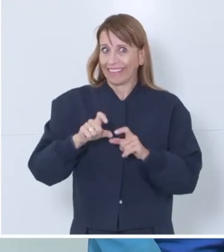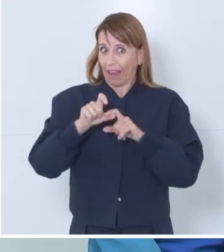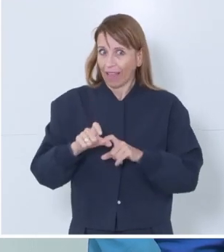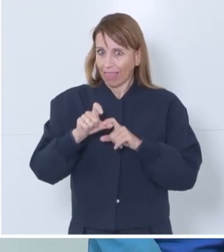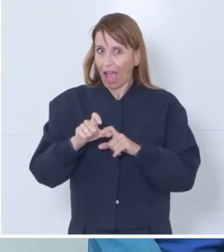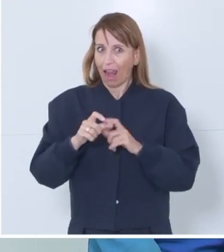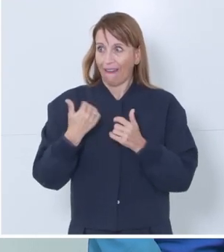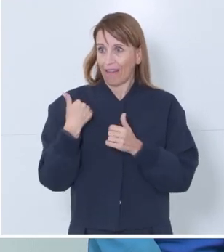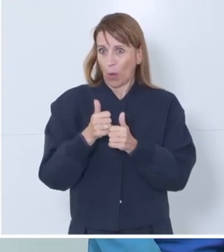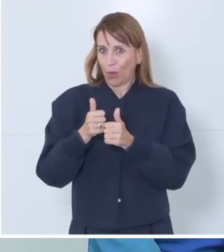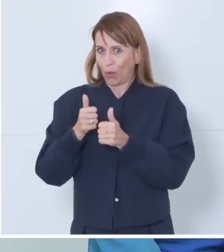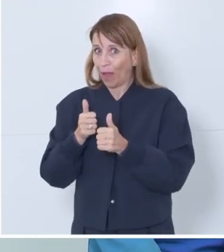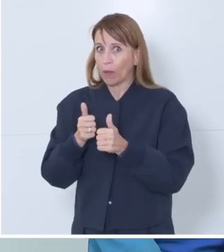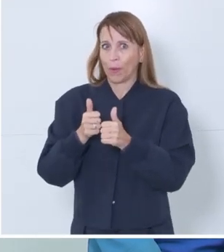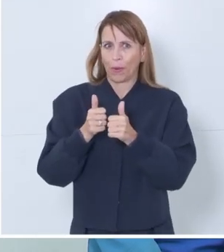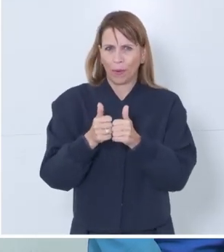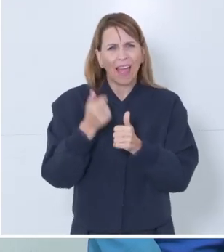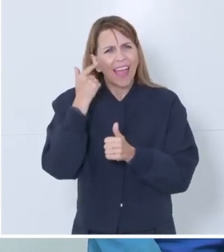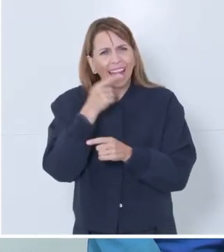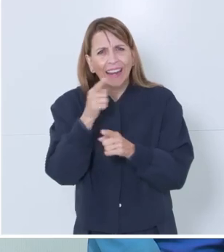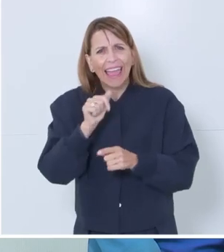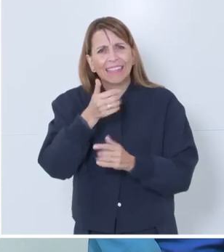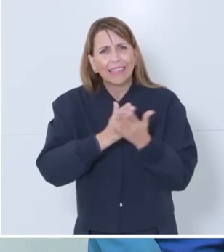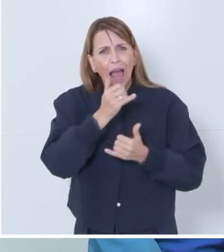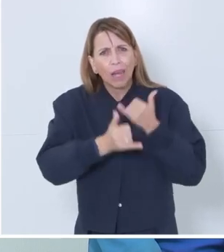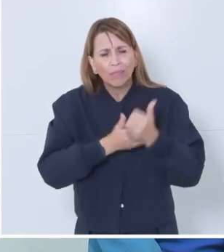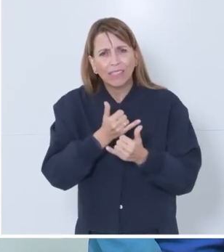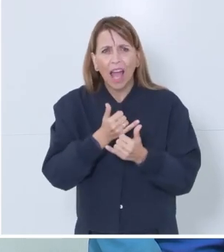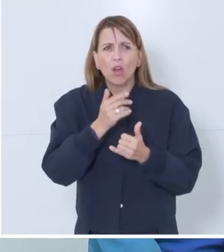vielleicht, wir waren im ersten Halbjahr in manchen Bundesländern etwa bei 80 % bei der